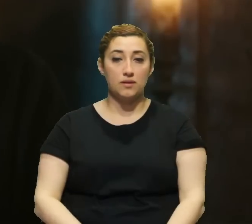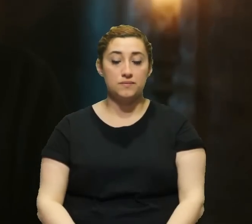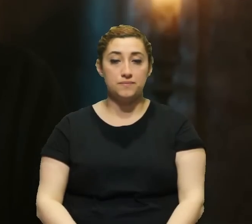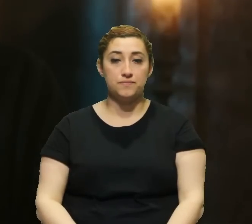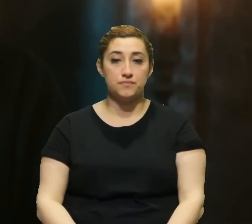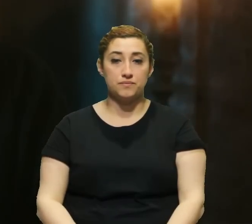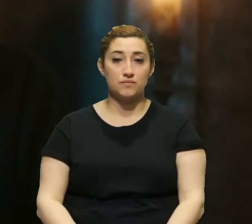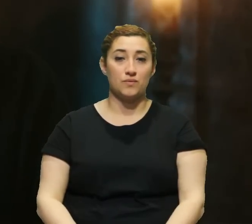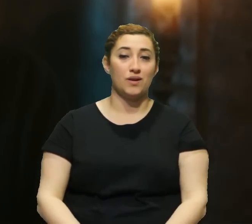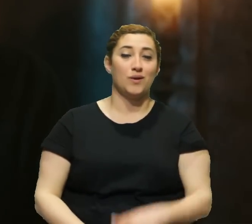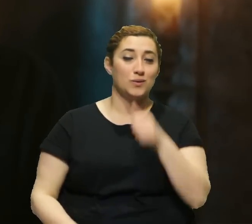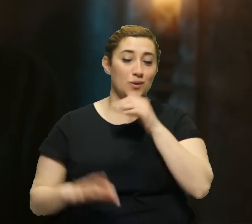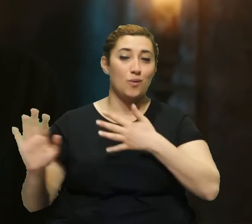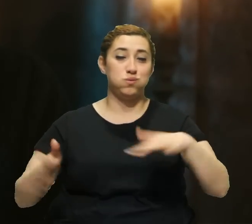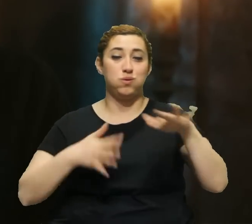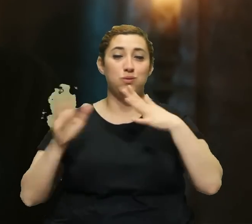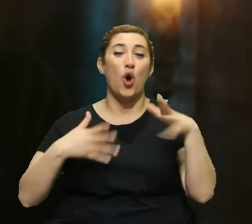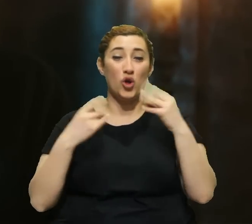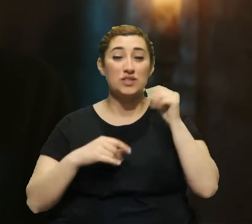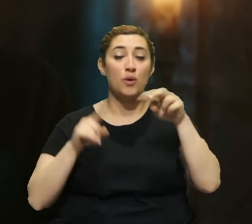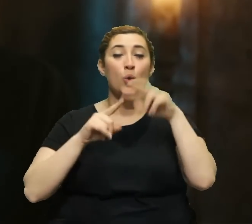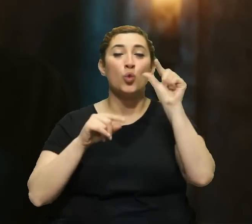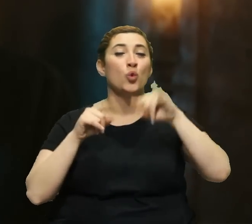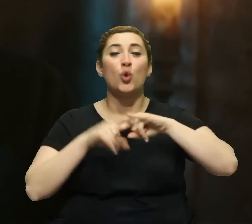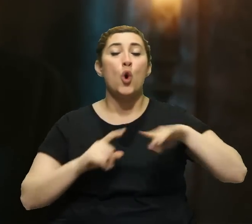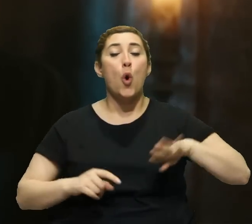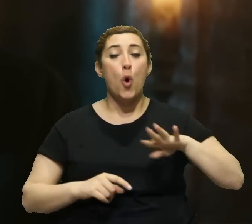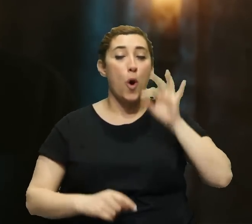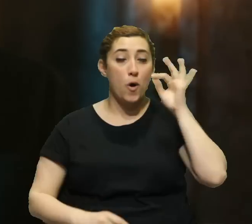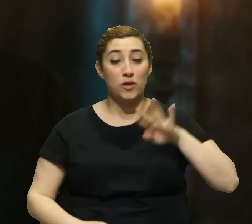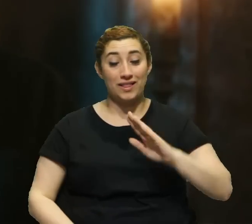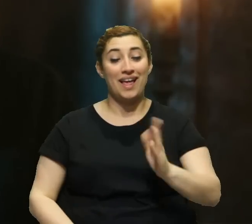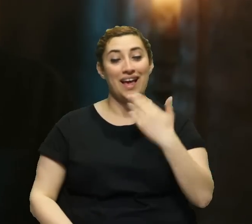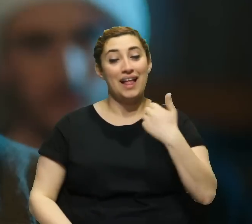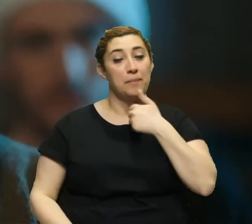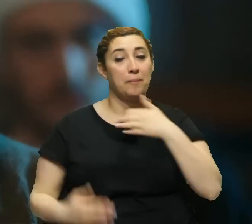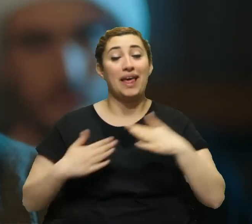Tufan kopanda Nuh oğluna gel babanın gemisine bin...